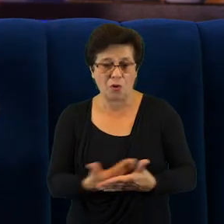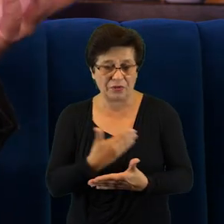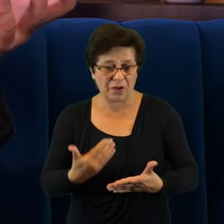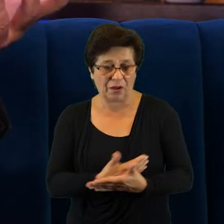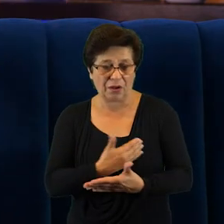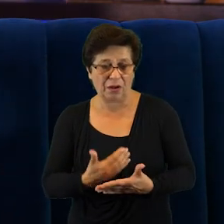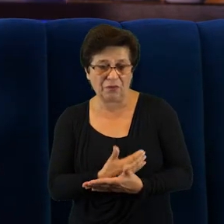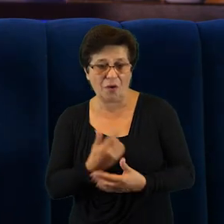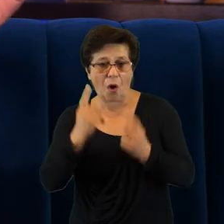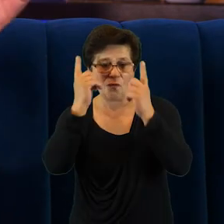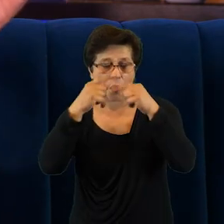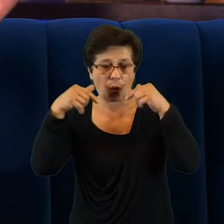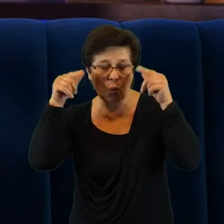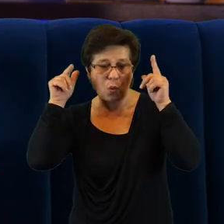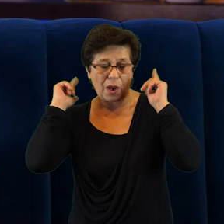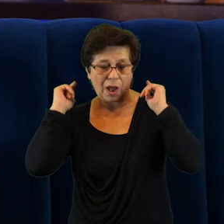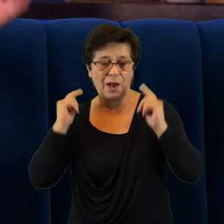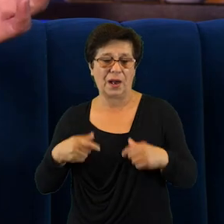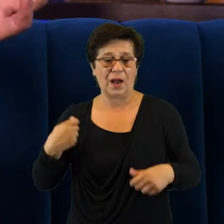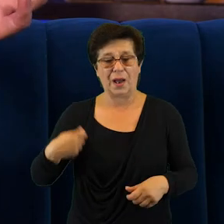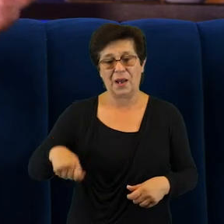W okularach, zdystansowany, szalenie grzeczny,